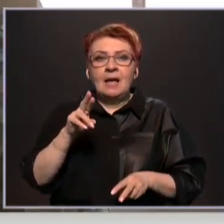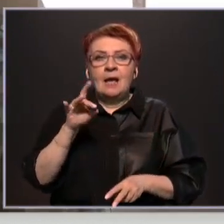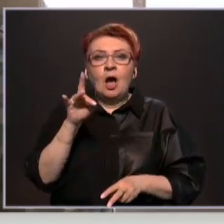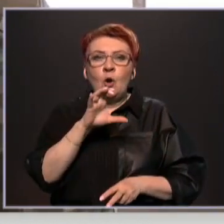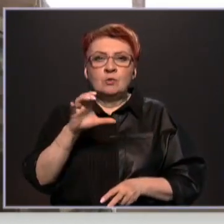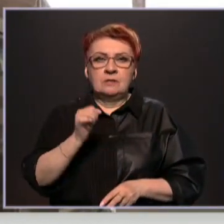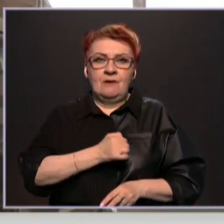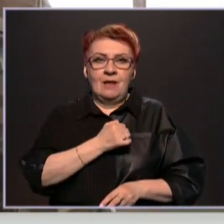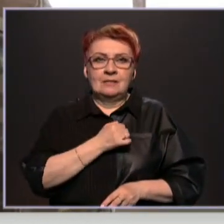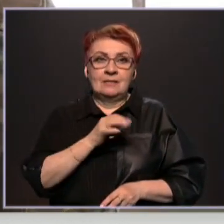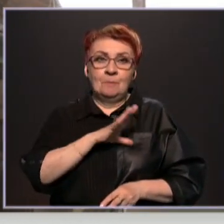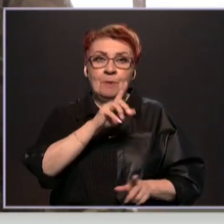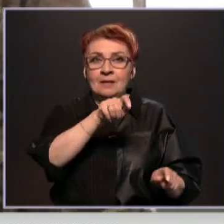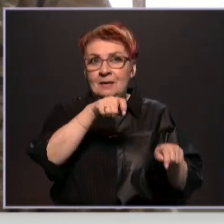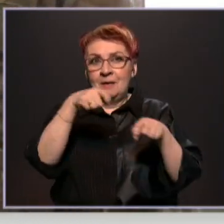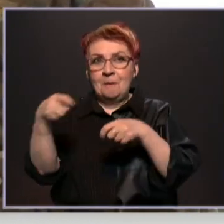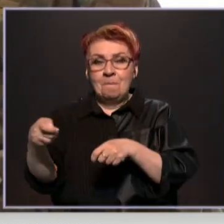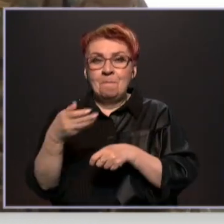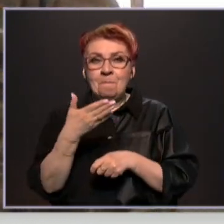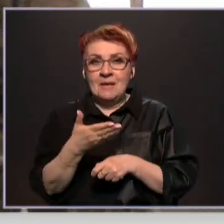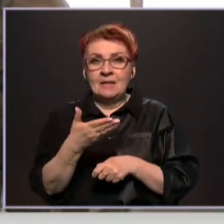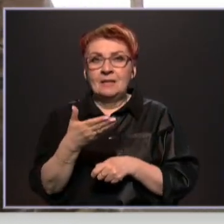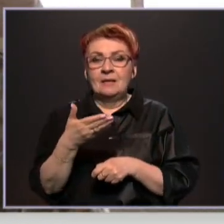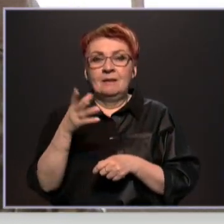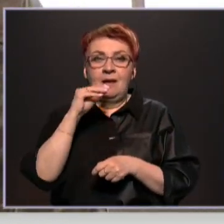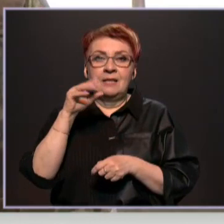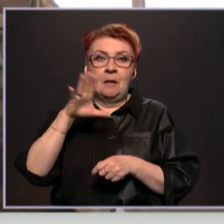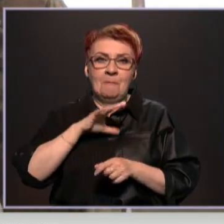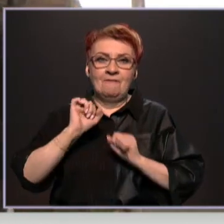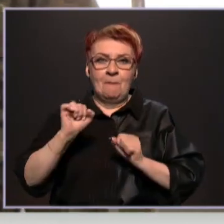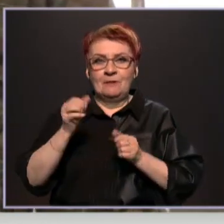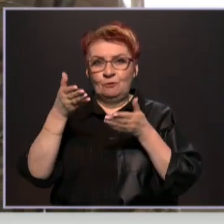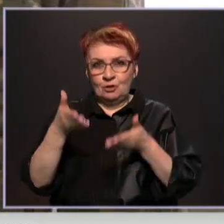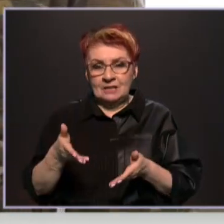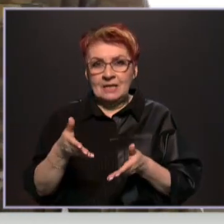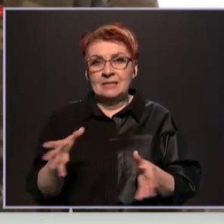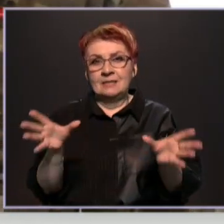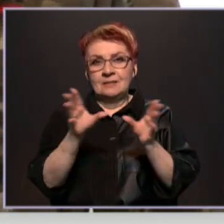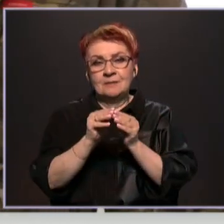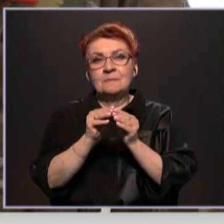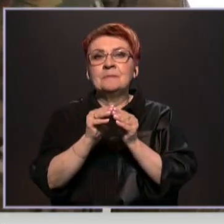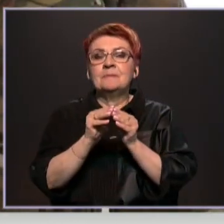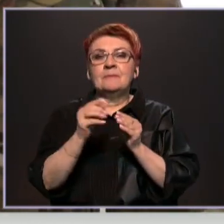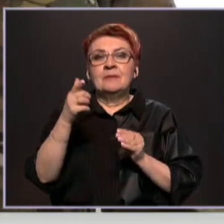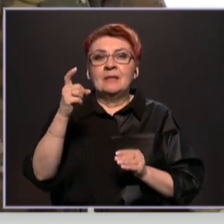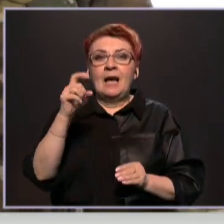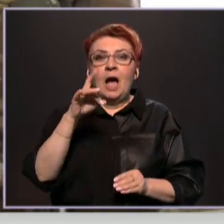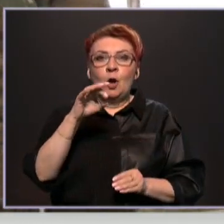она была передана мне здесь когда я уже находился здесь в командировке со мной это уже проехала три